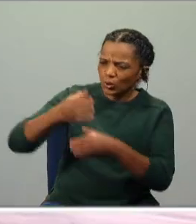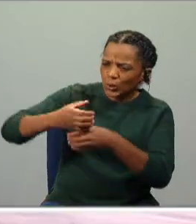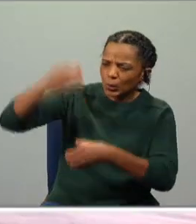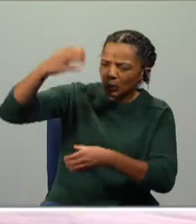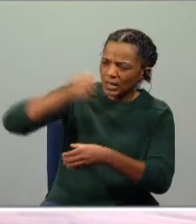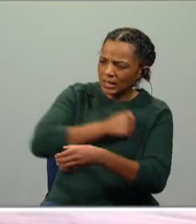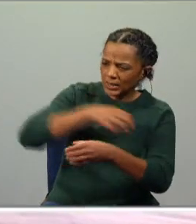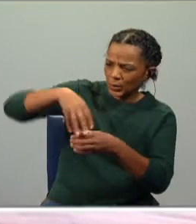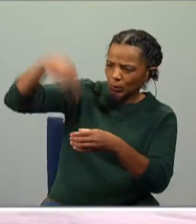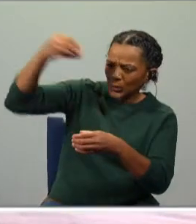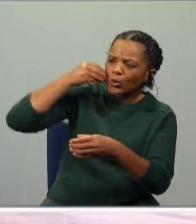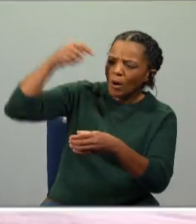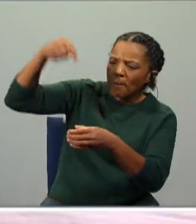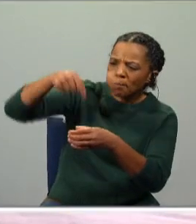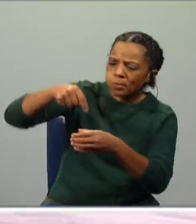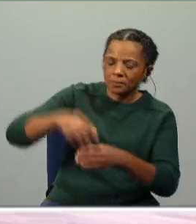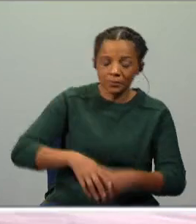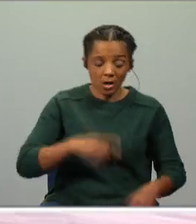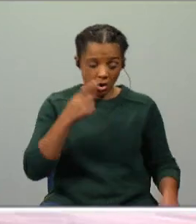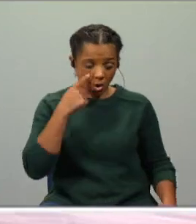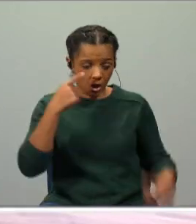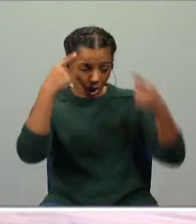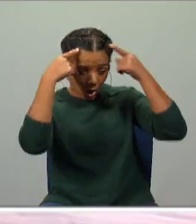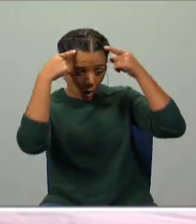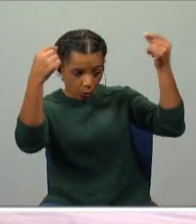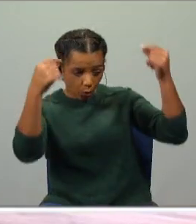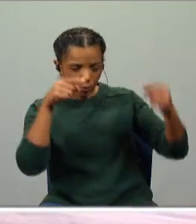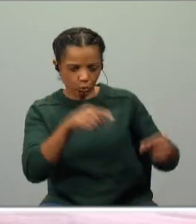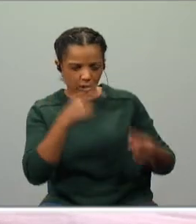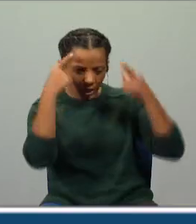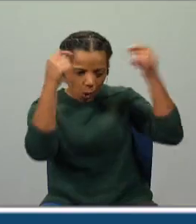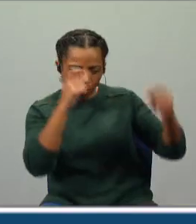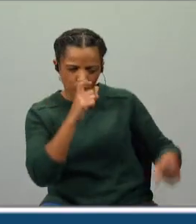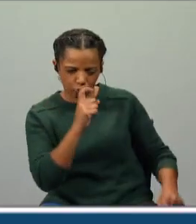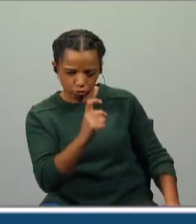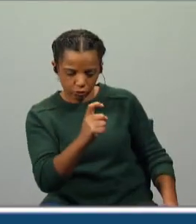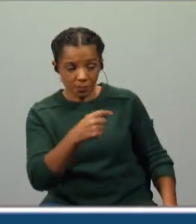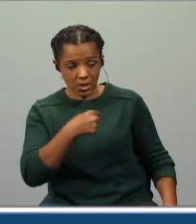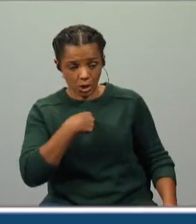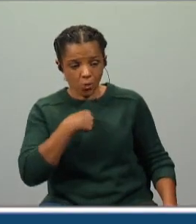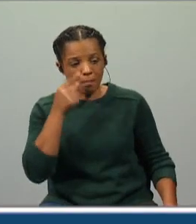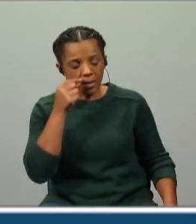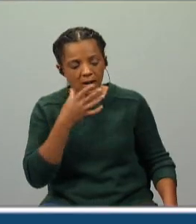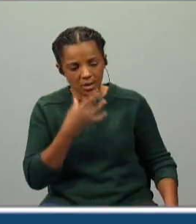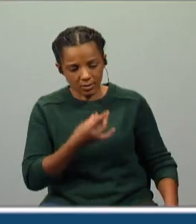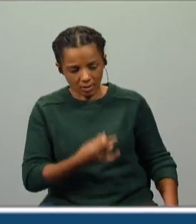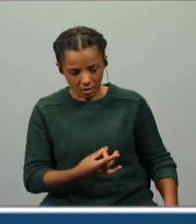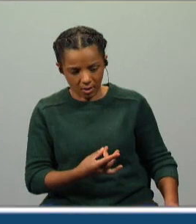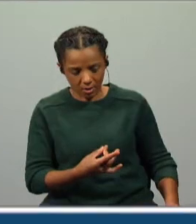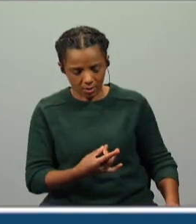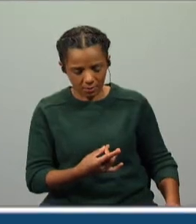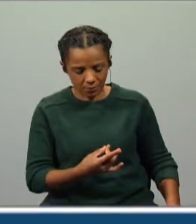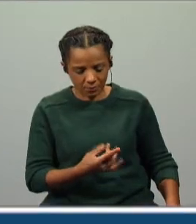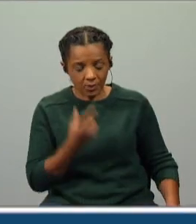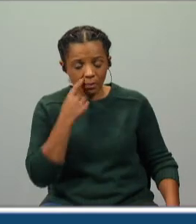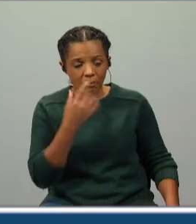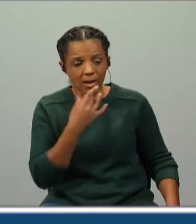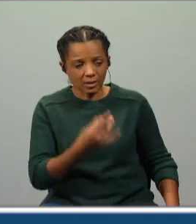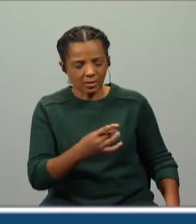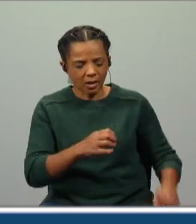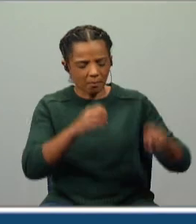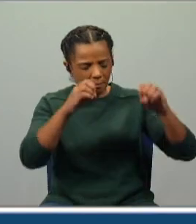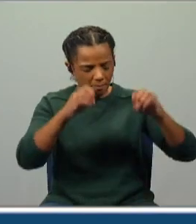Ora, Lobo, Estás a ser um lobo mau. Eu sou o pai natal e o pai natal é mágico.